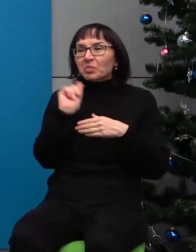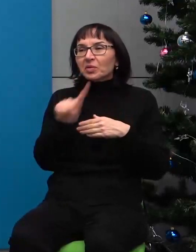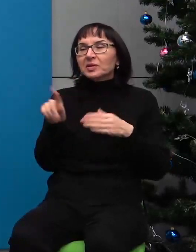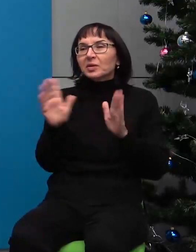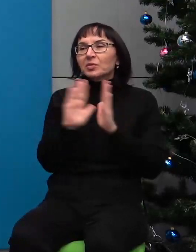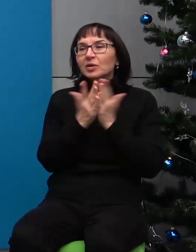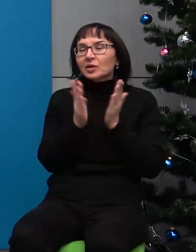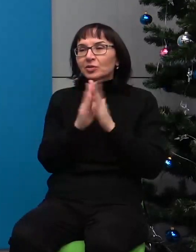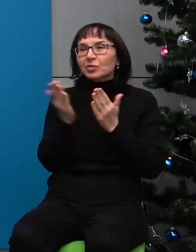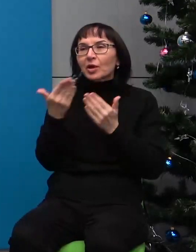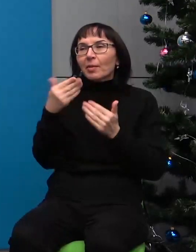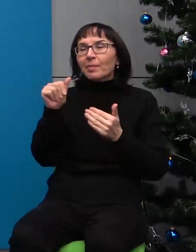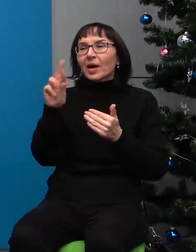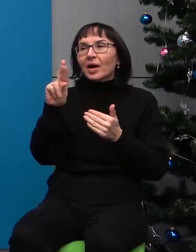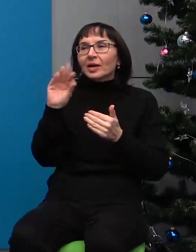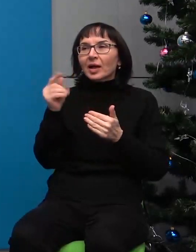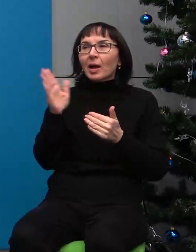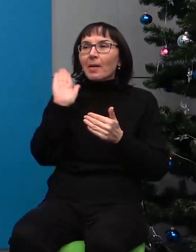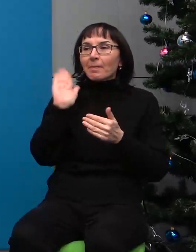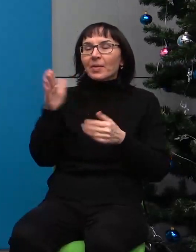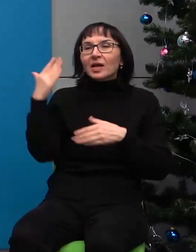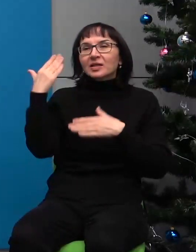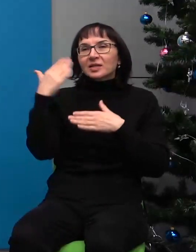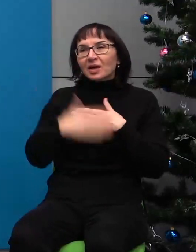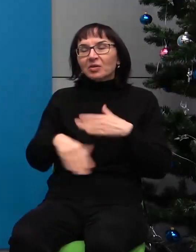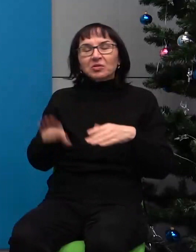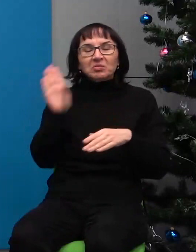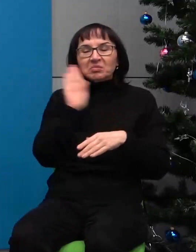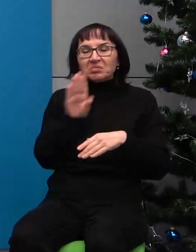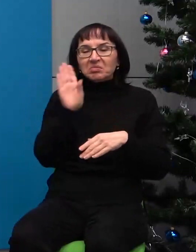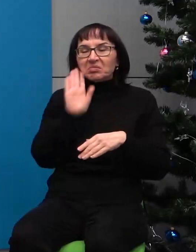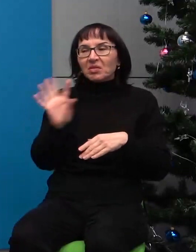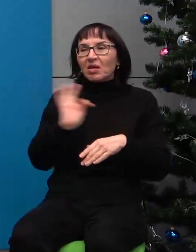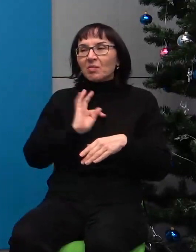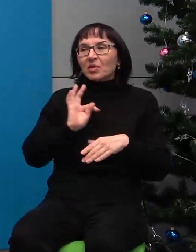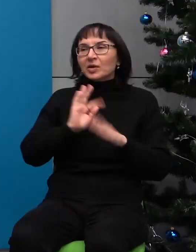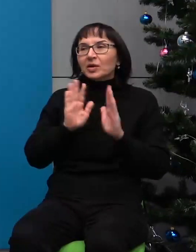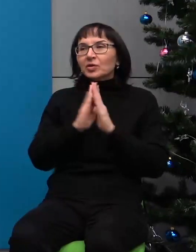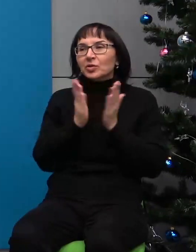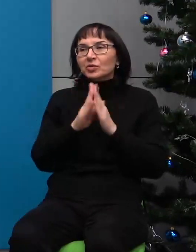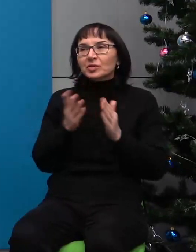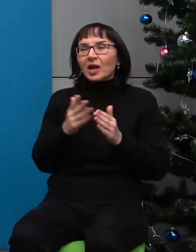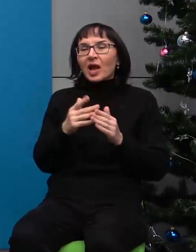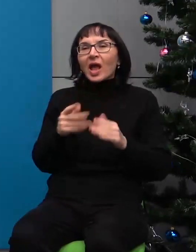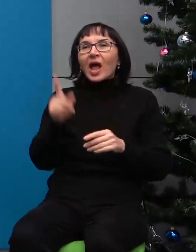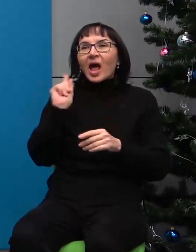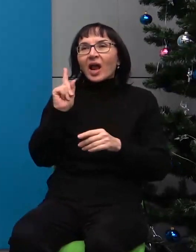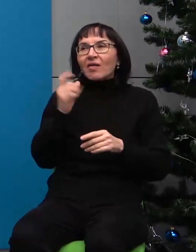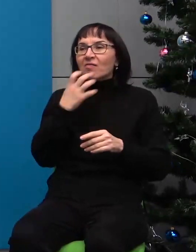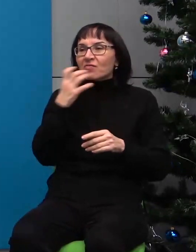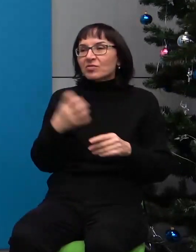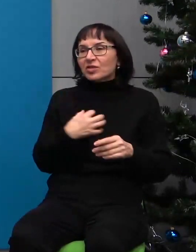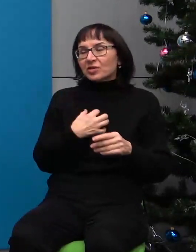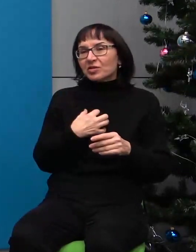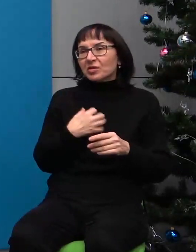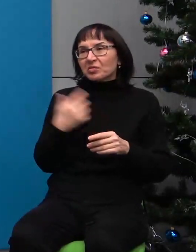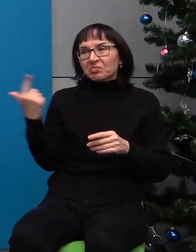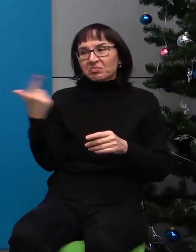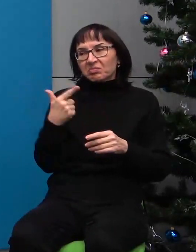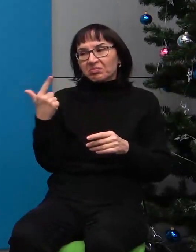I zacząłem ją czytać i zakończenie jest identyczne jak w mojej książce po prostu. A nie czytaliśmy nawzajem siebie wcześniej, tak że literatura powstaje w przeciwny sposób.